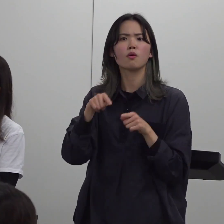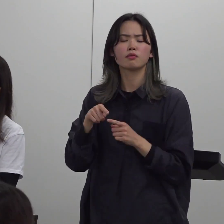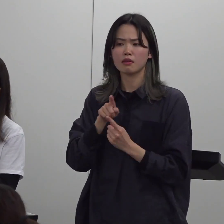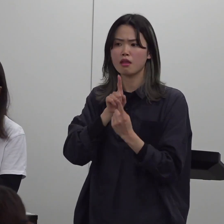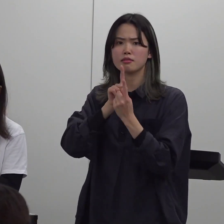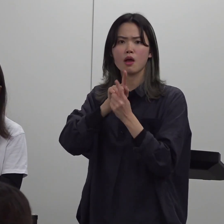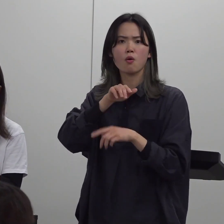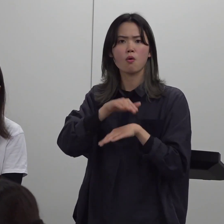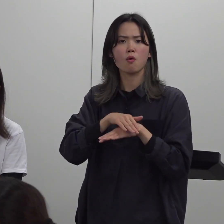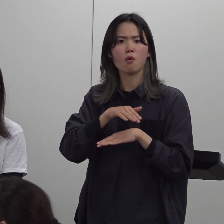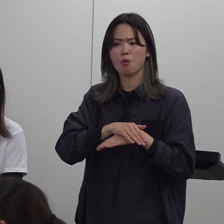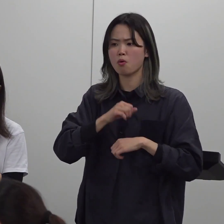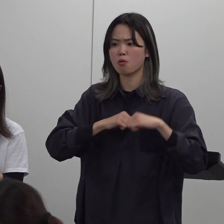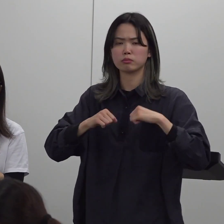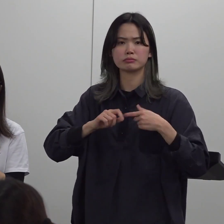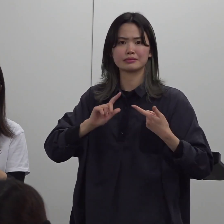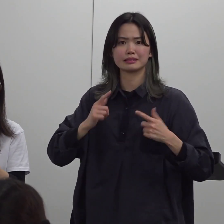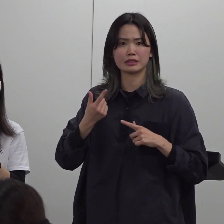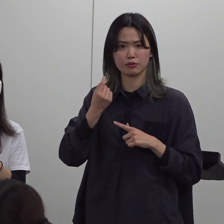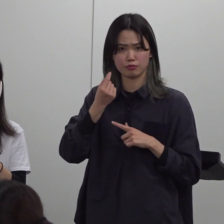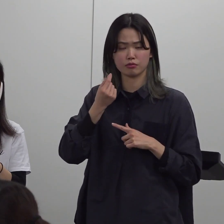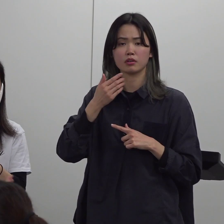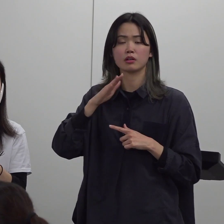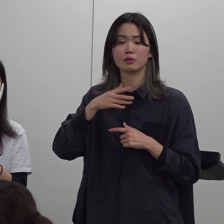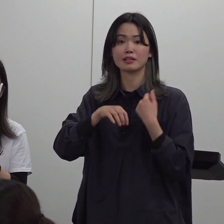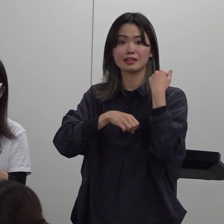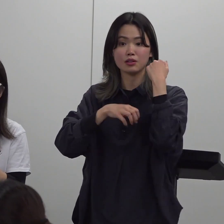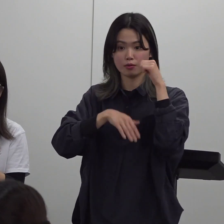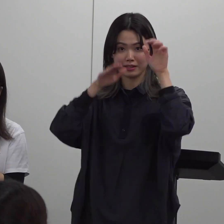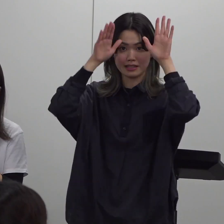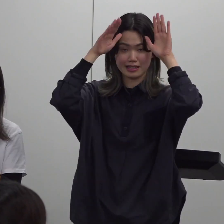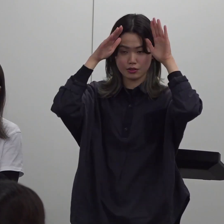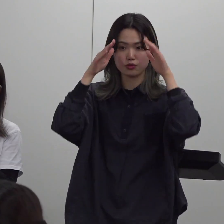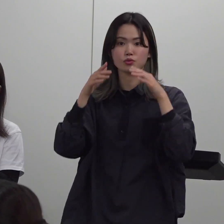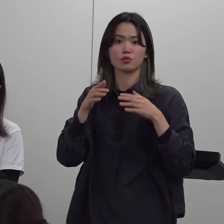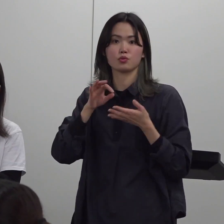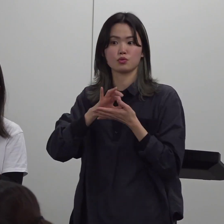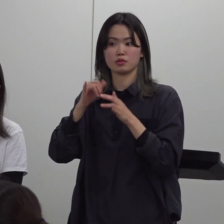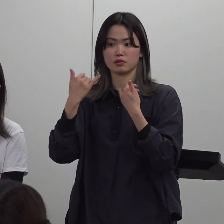基本、補助犬とユーザーさんは一緒なので一緒に避難をします